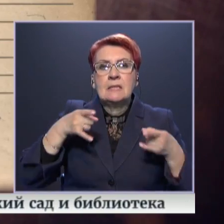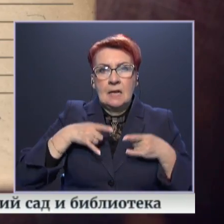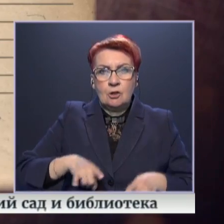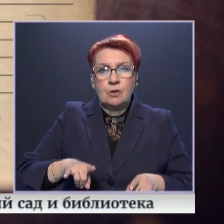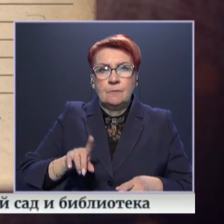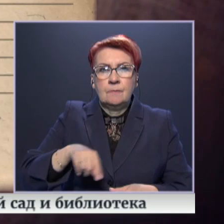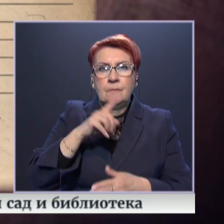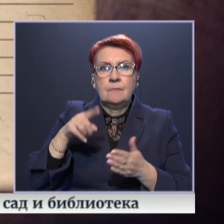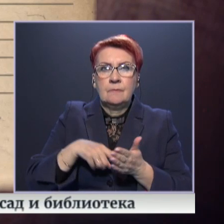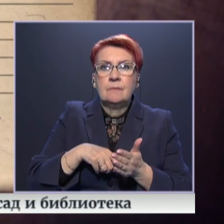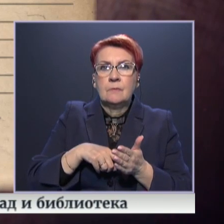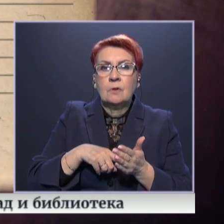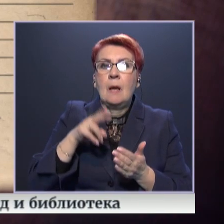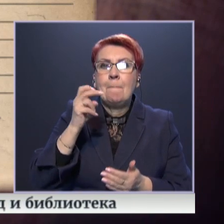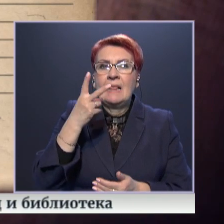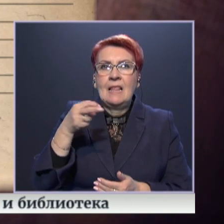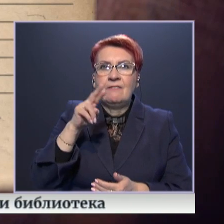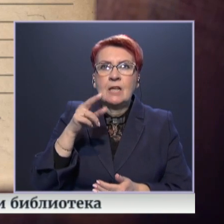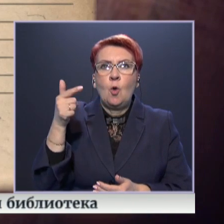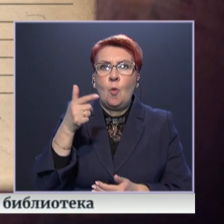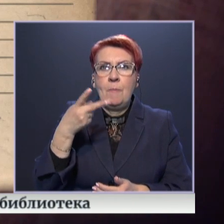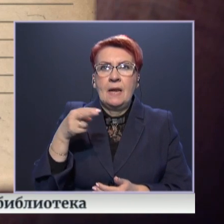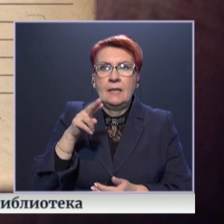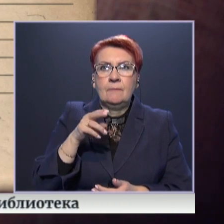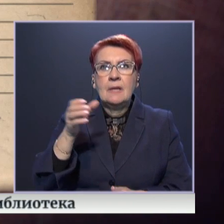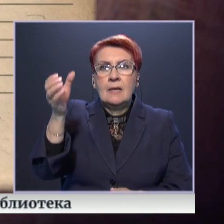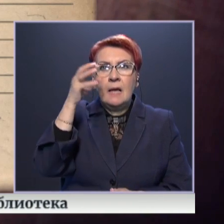город Миргород Полтавской губернии образование лубенское